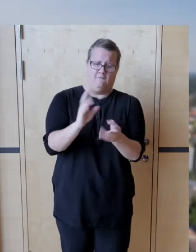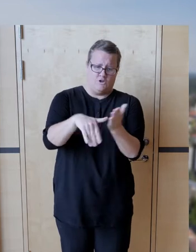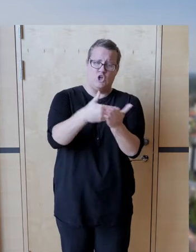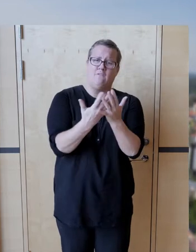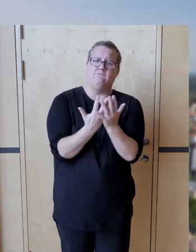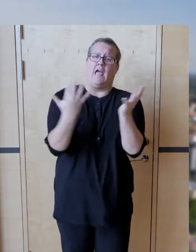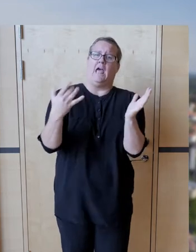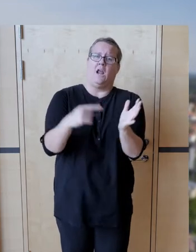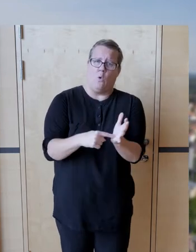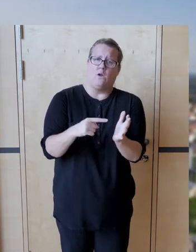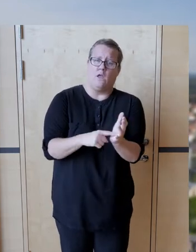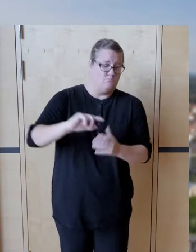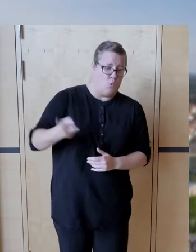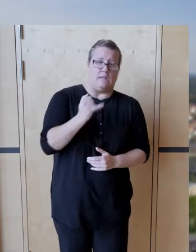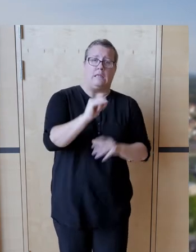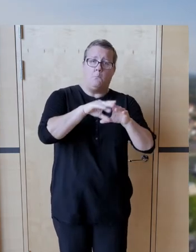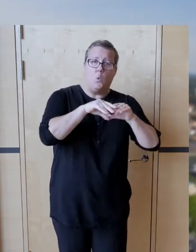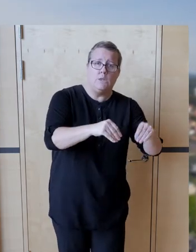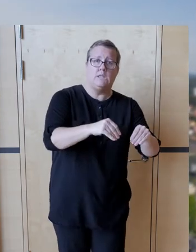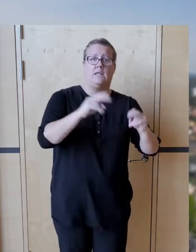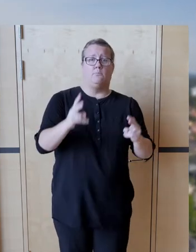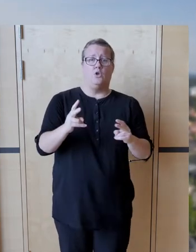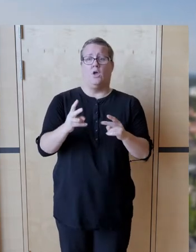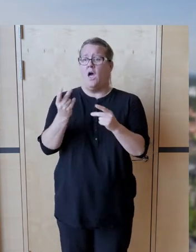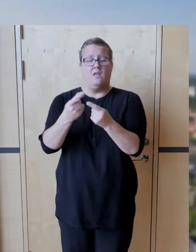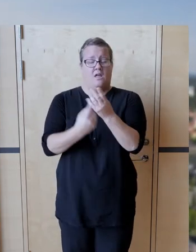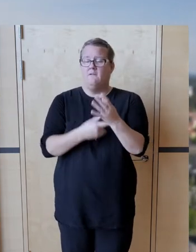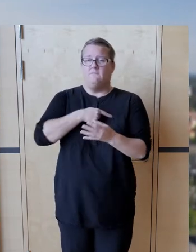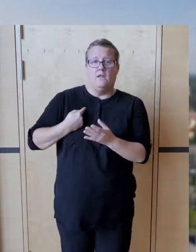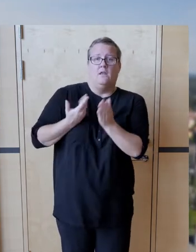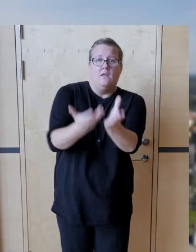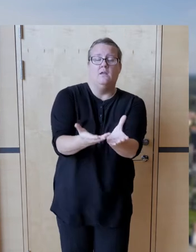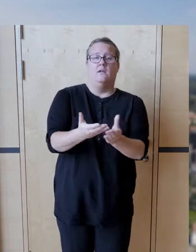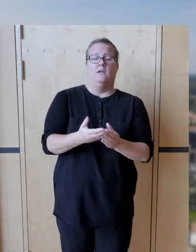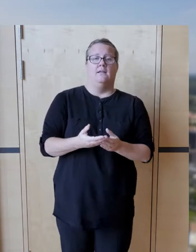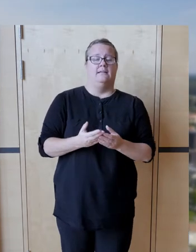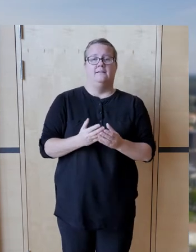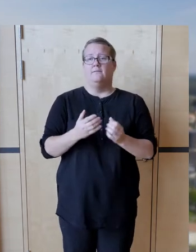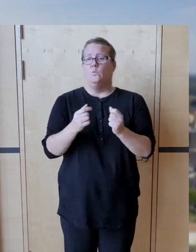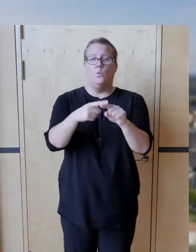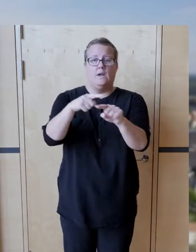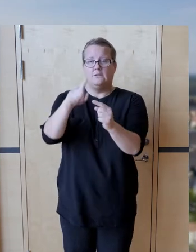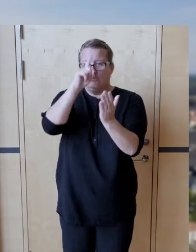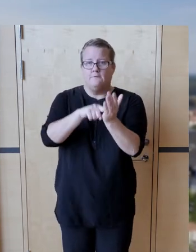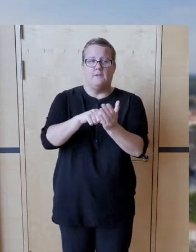Och i Socialnämnden bli avsatt de drift medel som behövs för att driftsätta ett närboende Att ni har röstat